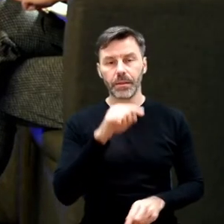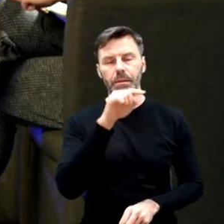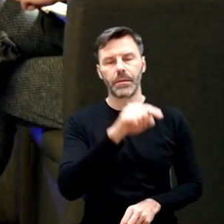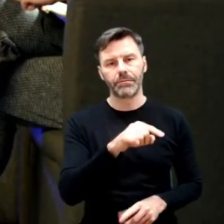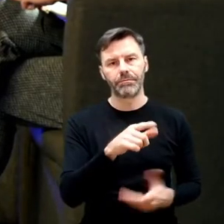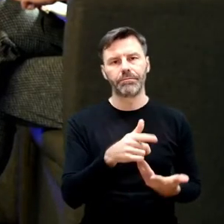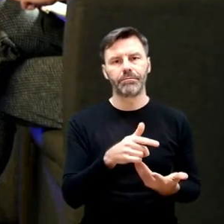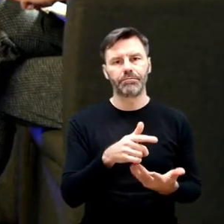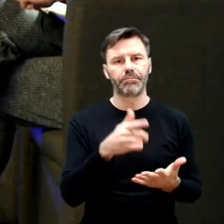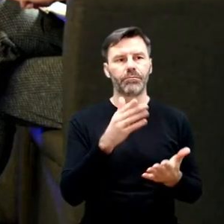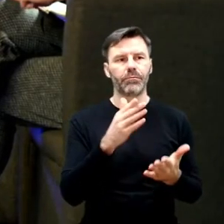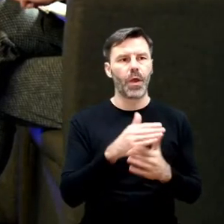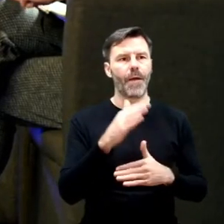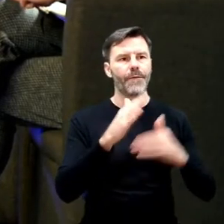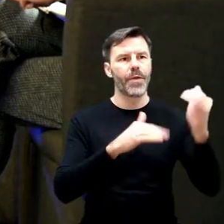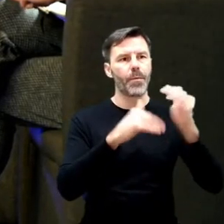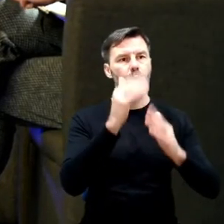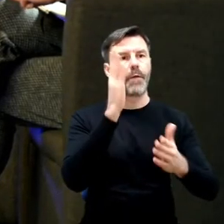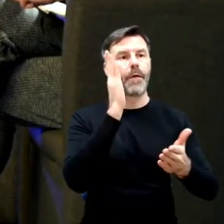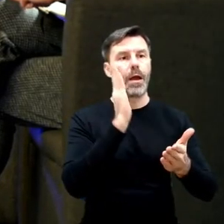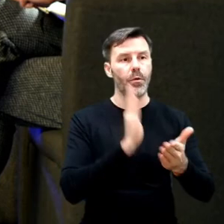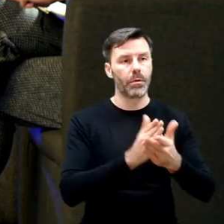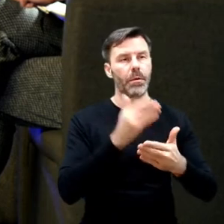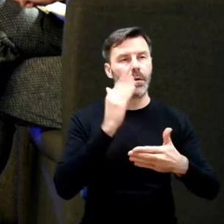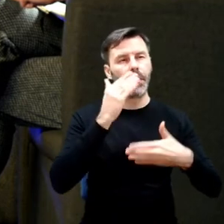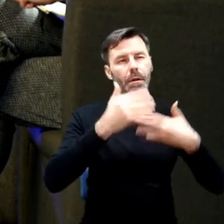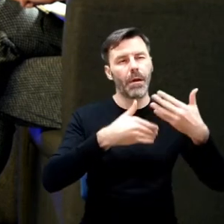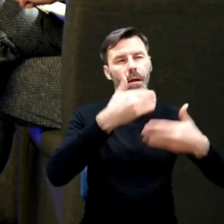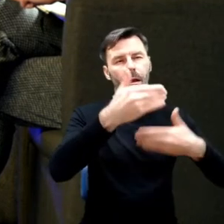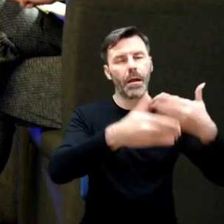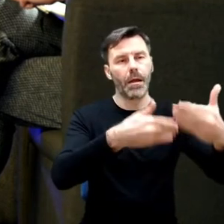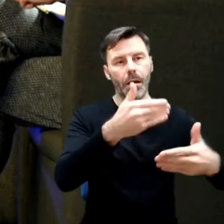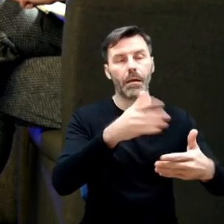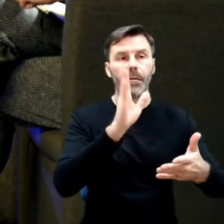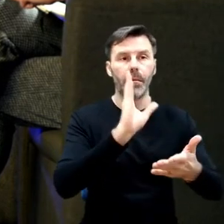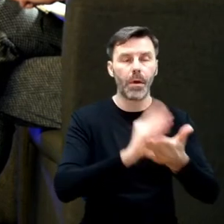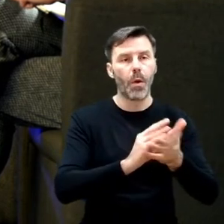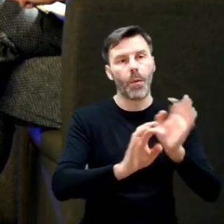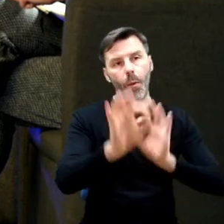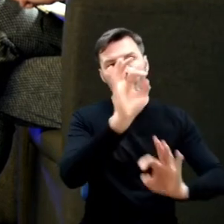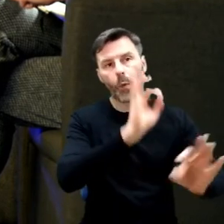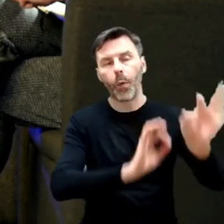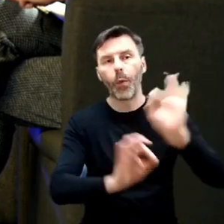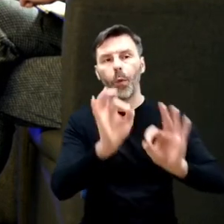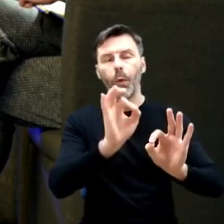i być może nawet ponowne oddanie pod inną funkcją. Ja oczywiście nie chcę tutaj promować